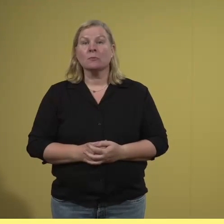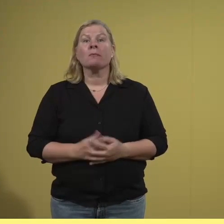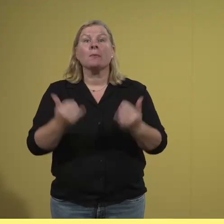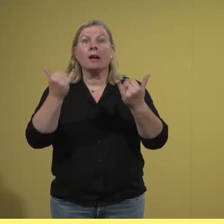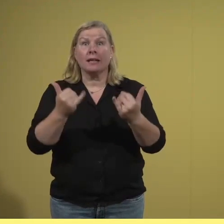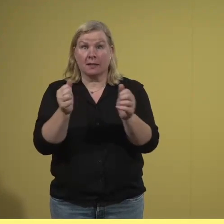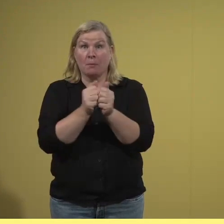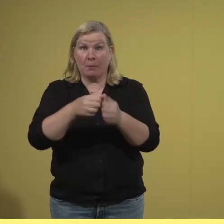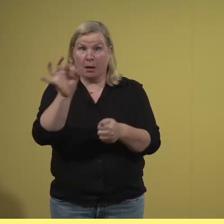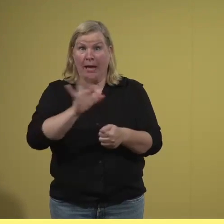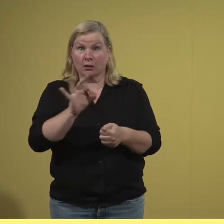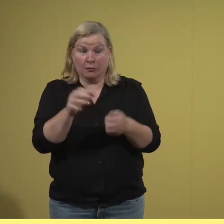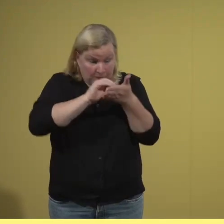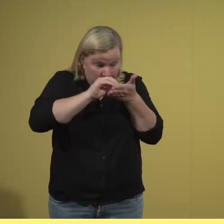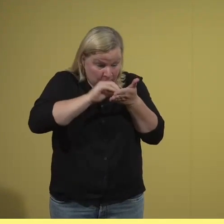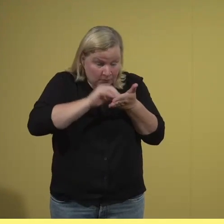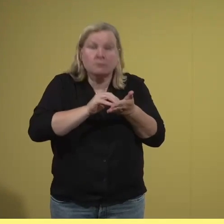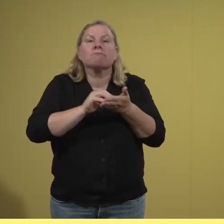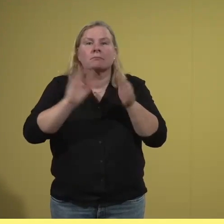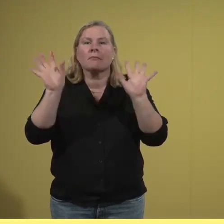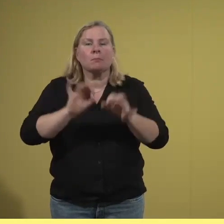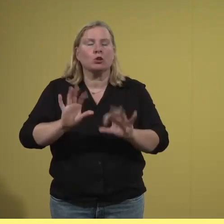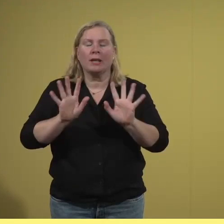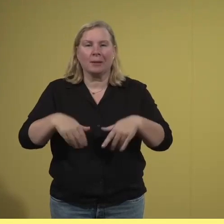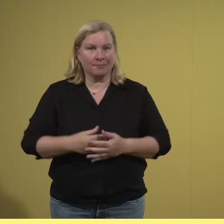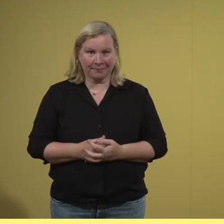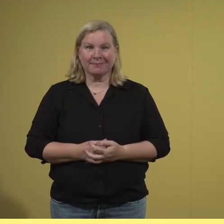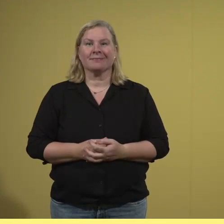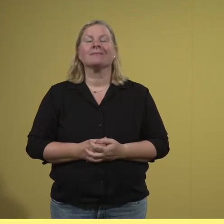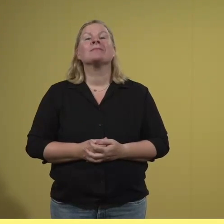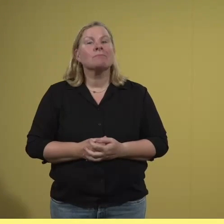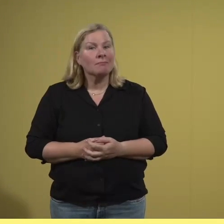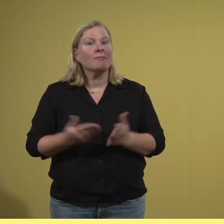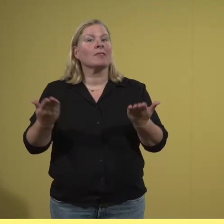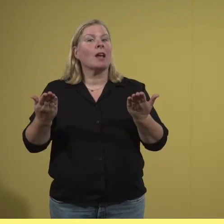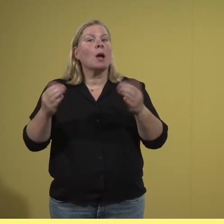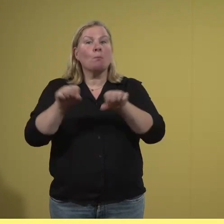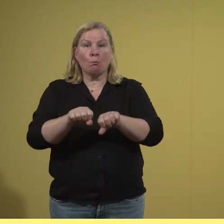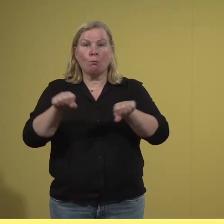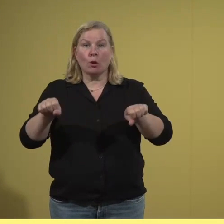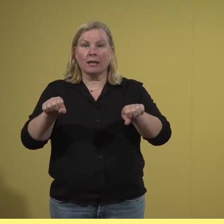Sie brauchen jetzt kein Papier und Bleistift zücken, um alles möglichst mitzuschreiben. Das haben wir ganz bequem gestaltet.